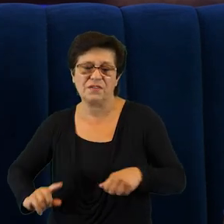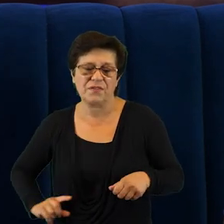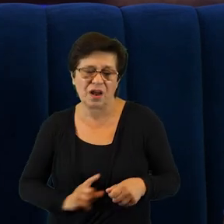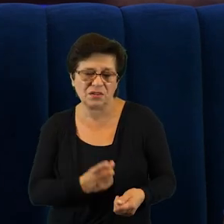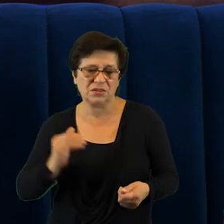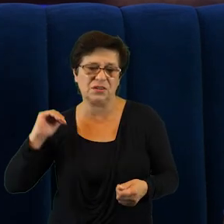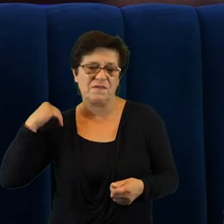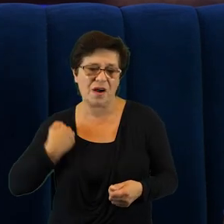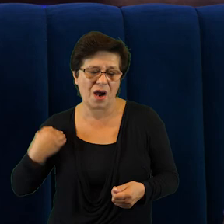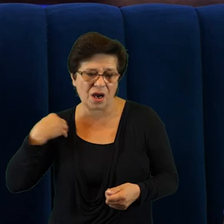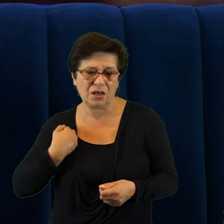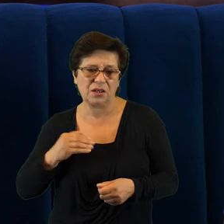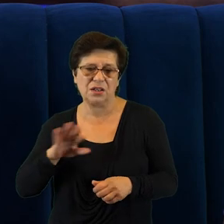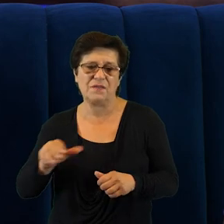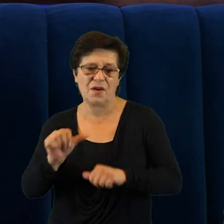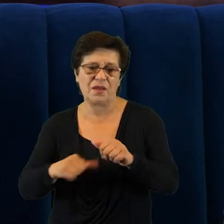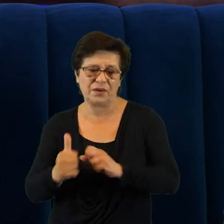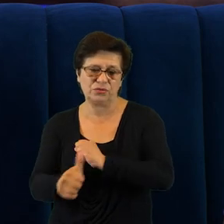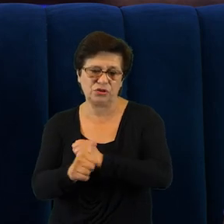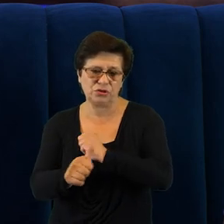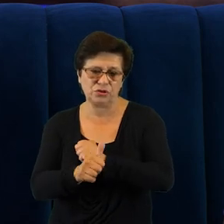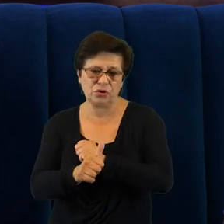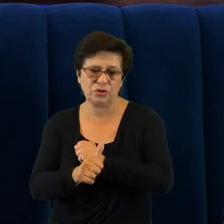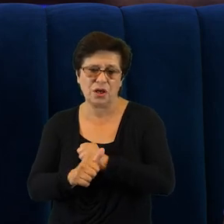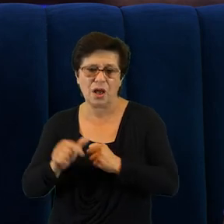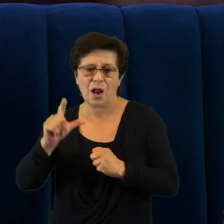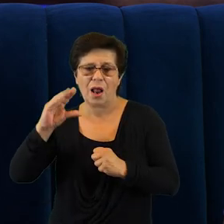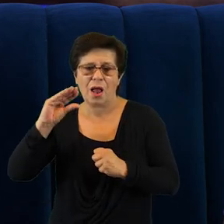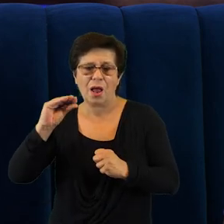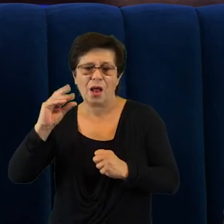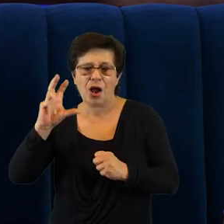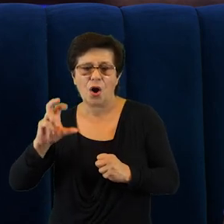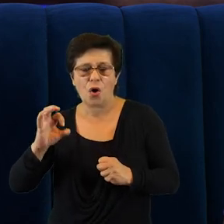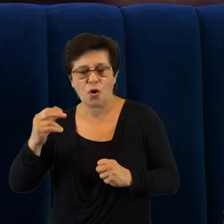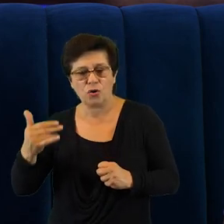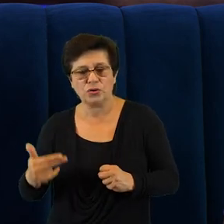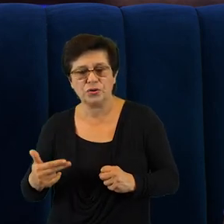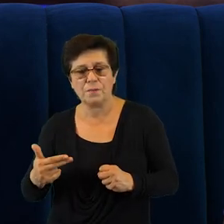i tam umiera w latach 60. Lechoń popełnia... - [niezrozumiałe]. Tak, w 1959 roku.